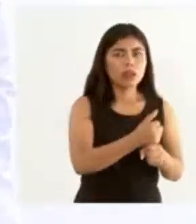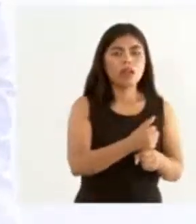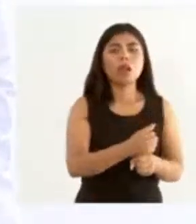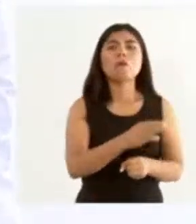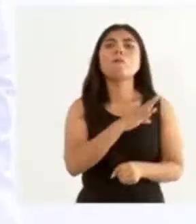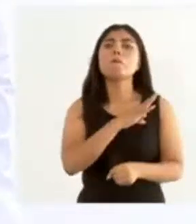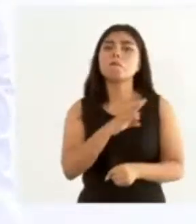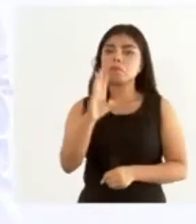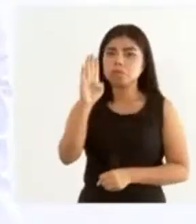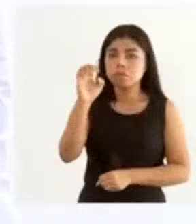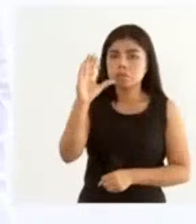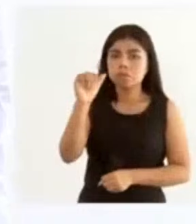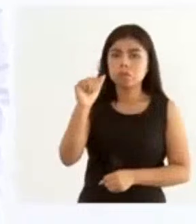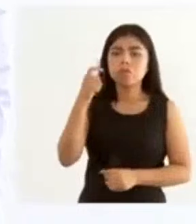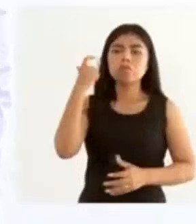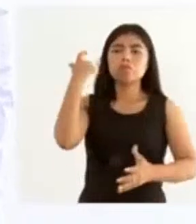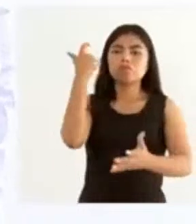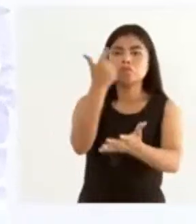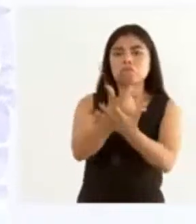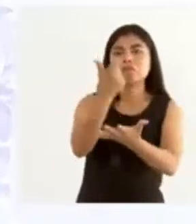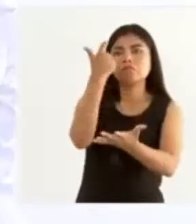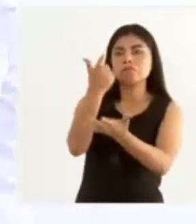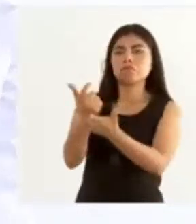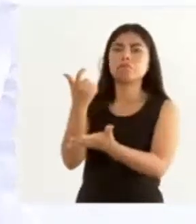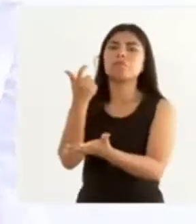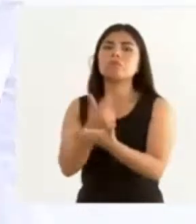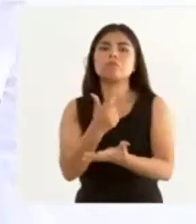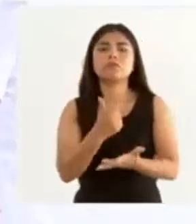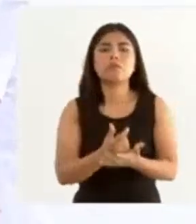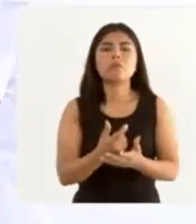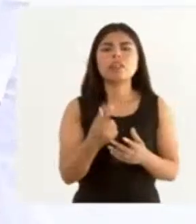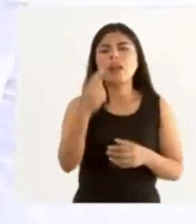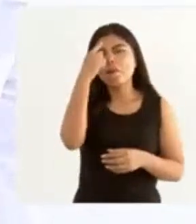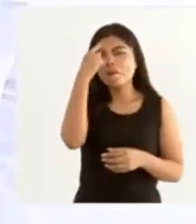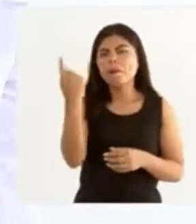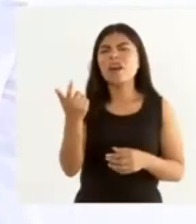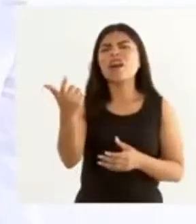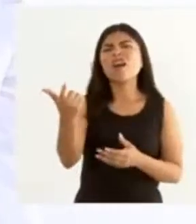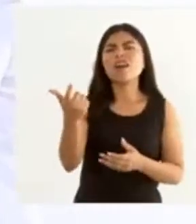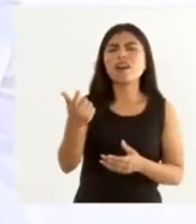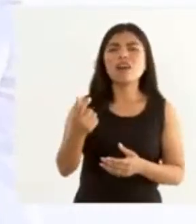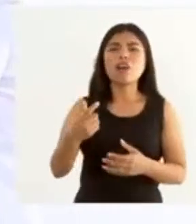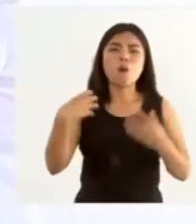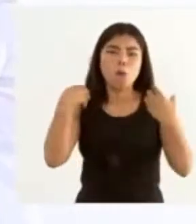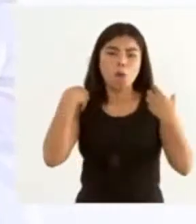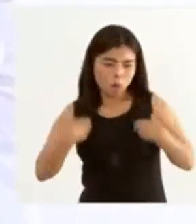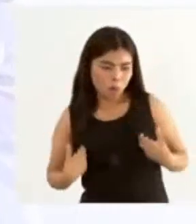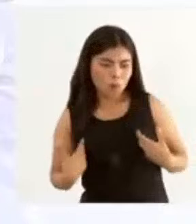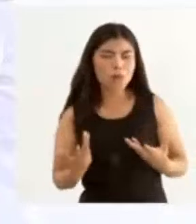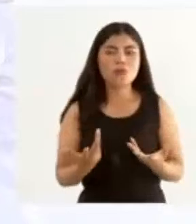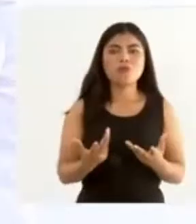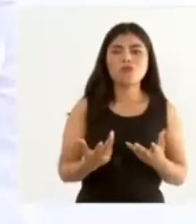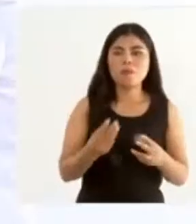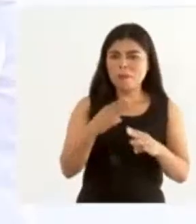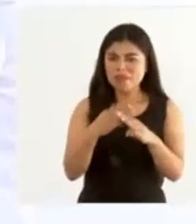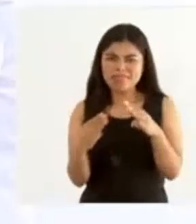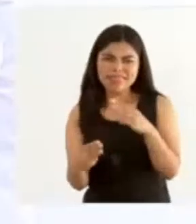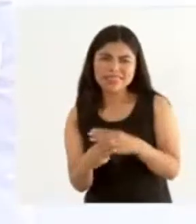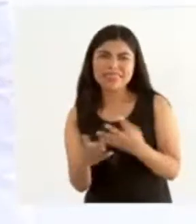lo mínimo necesario para útiles uniformes, para lo que se requiere, para que no gasten las familias